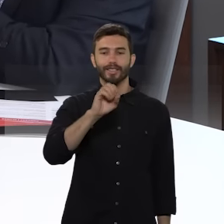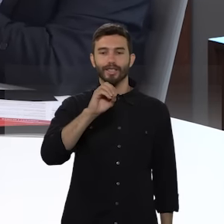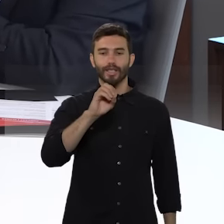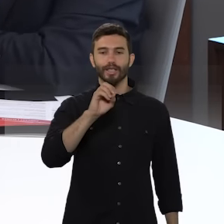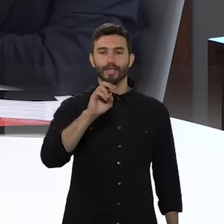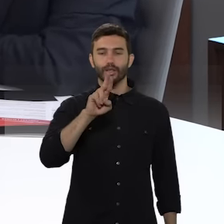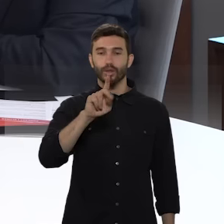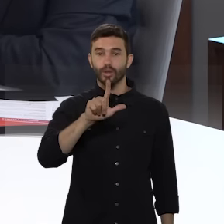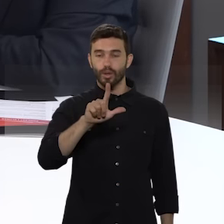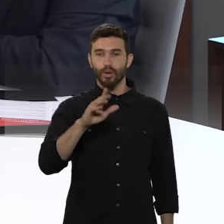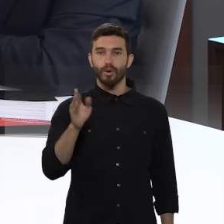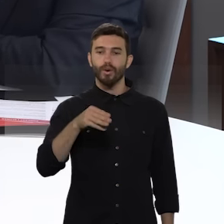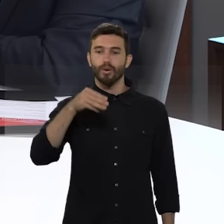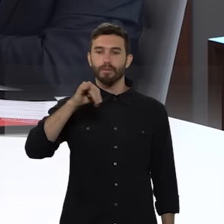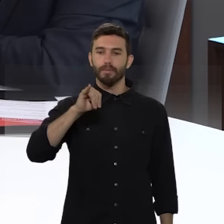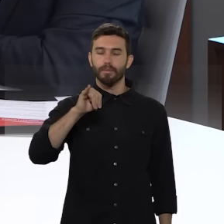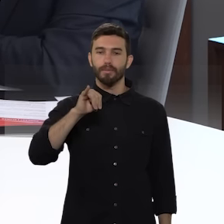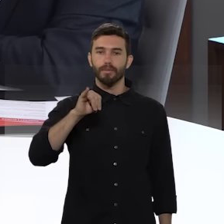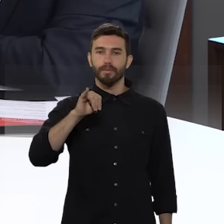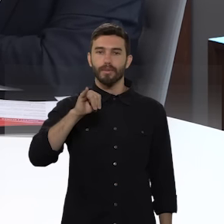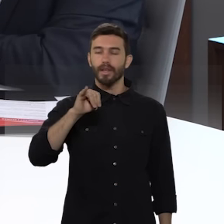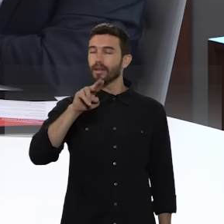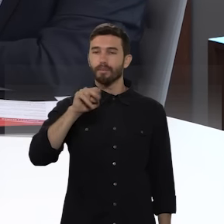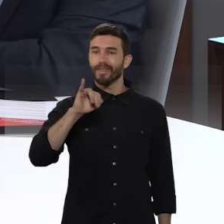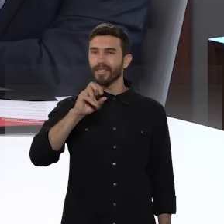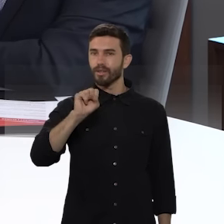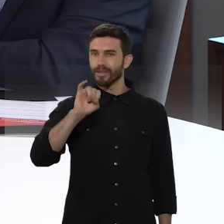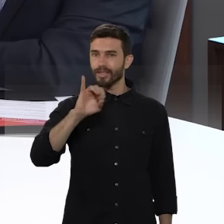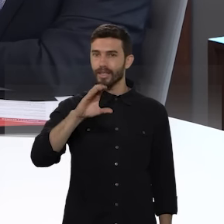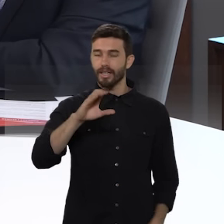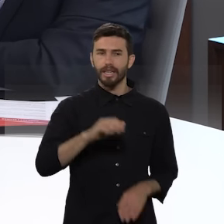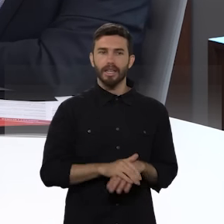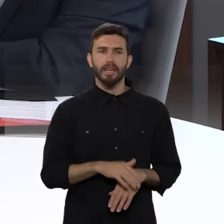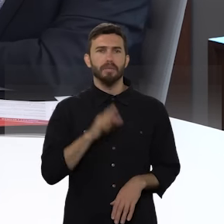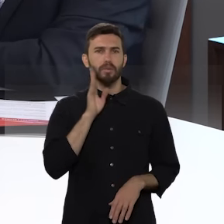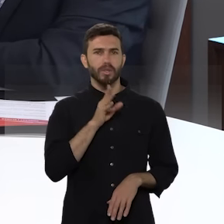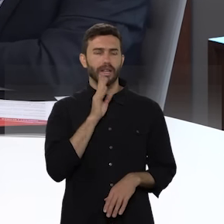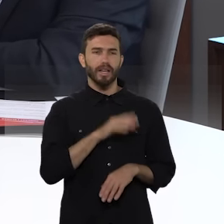Sim. E é sensacional, o filme é... Espetacular, uma das maiores vozes da história. E ele tem, no meio do caminho ele muda,